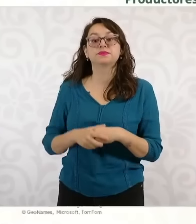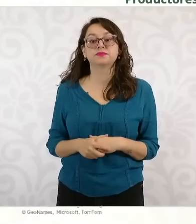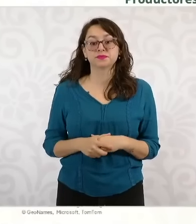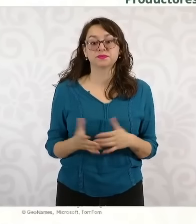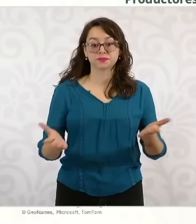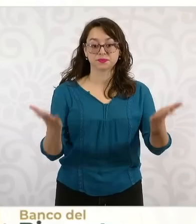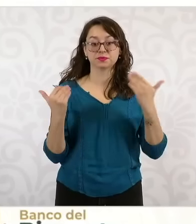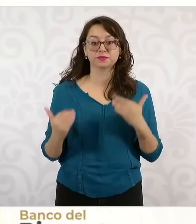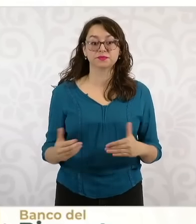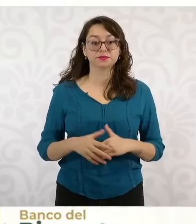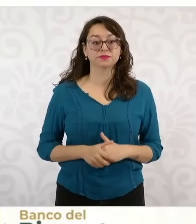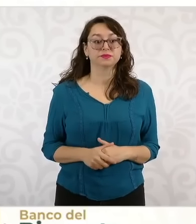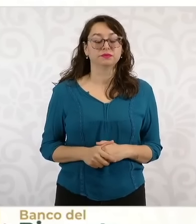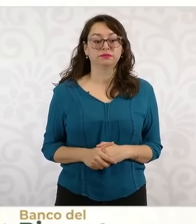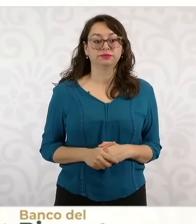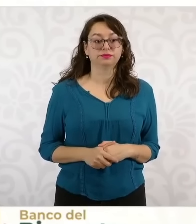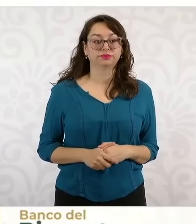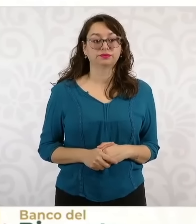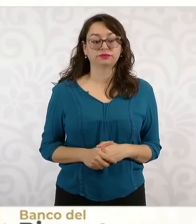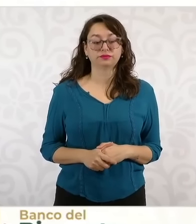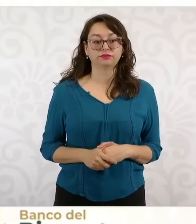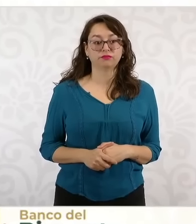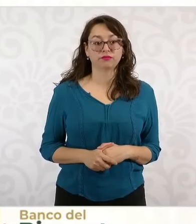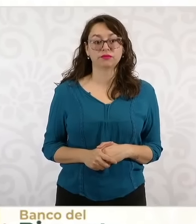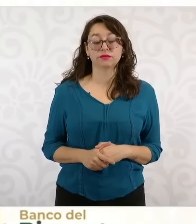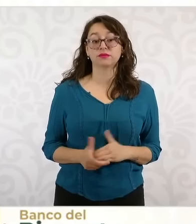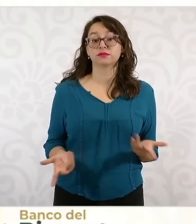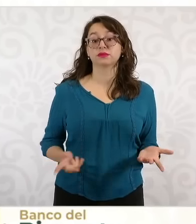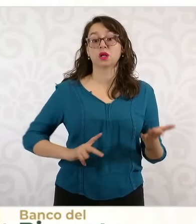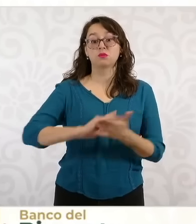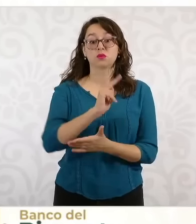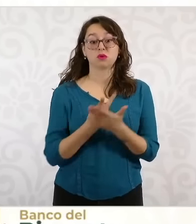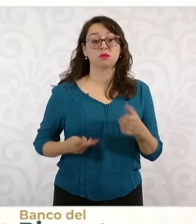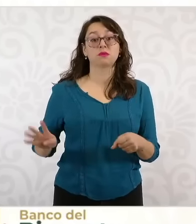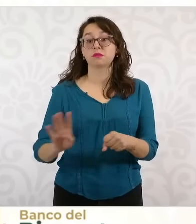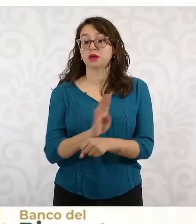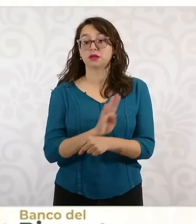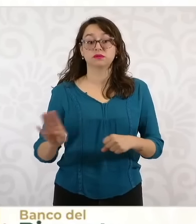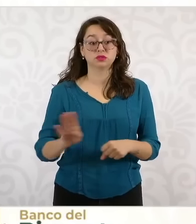por favor. ¿Cuáles son los beneficios del programa? Los beneficios del programa es